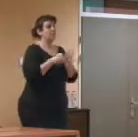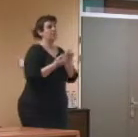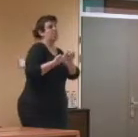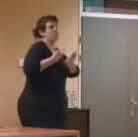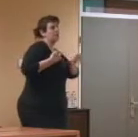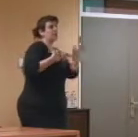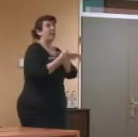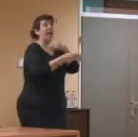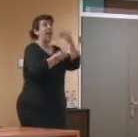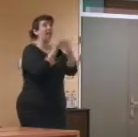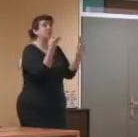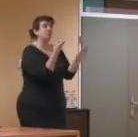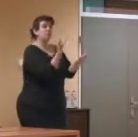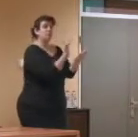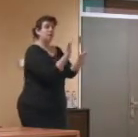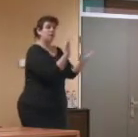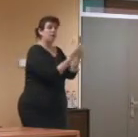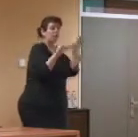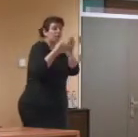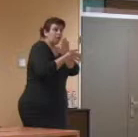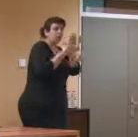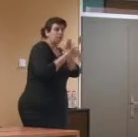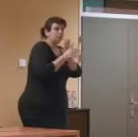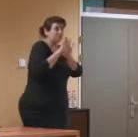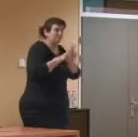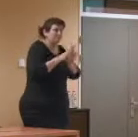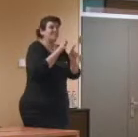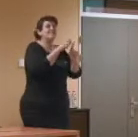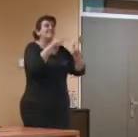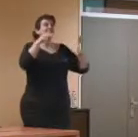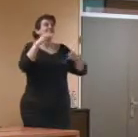si no rendir cuentas desde algún punto, primero marcas un punto de lo que quieres hacer y hacia